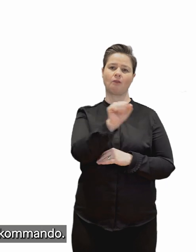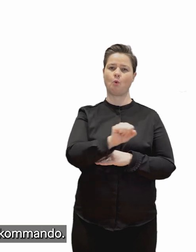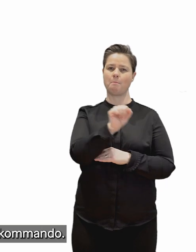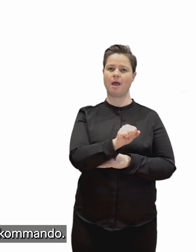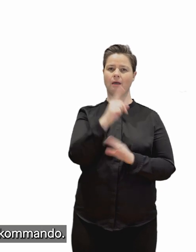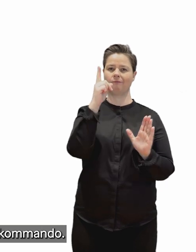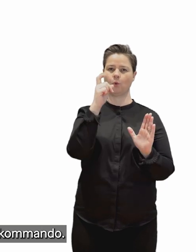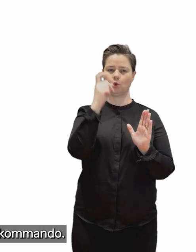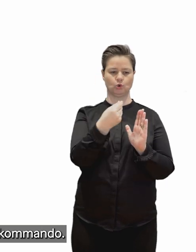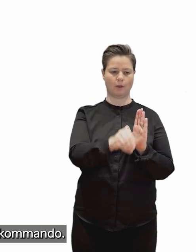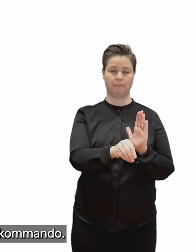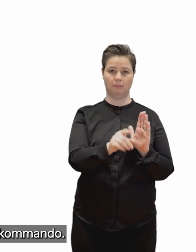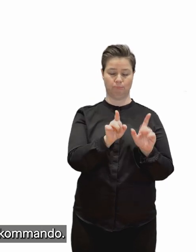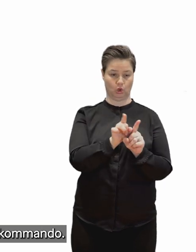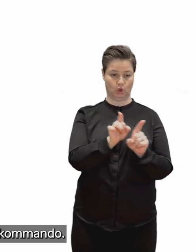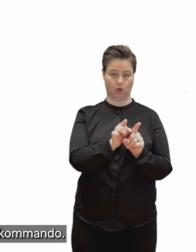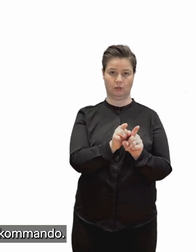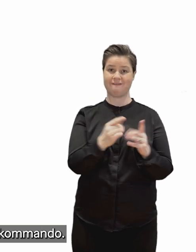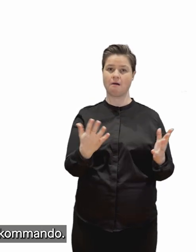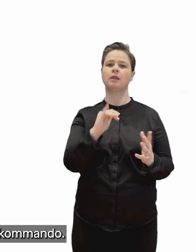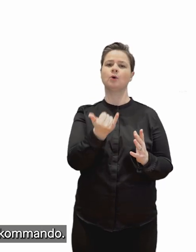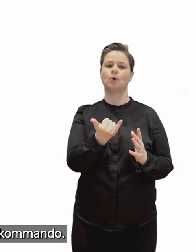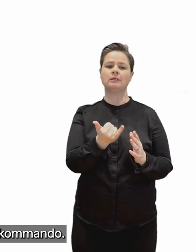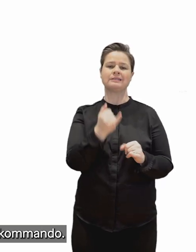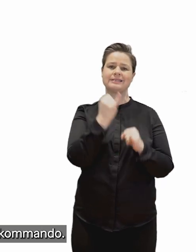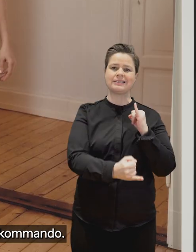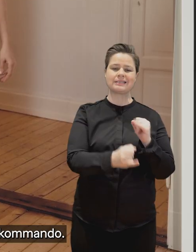Det innebærer å gjøre om siste kommando.